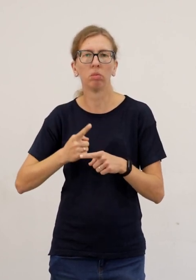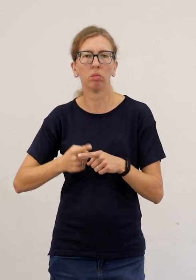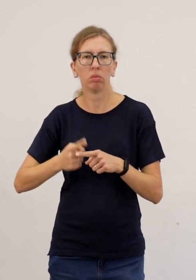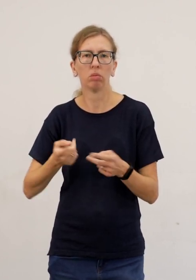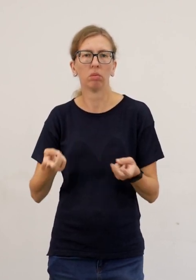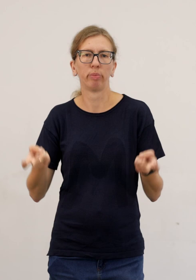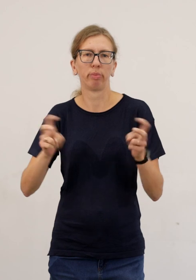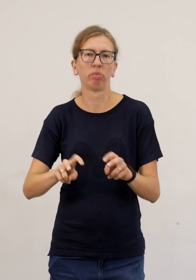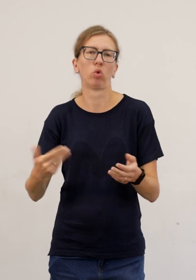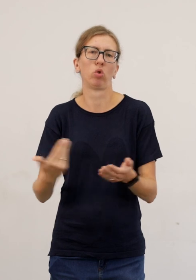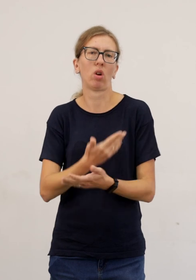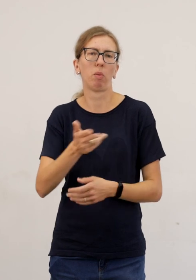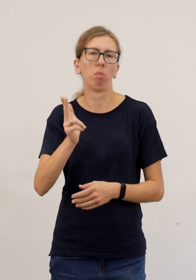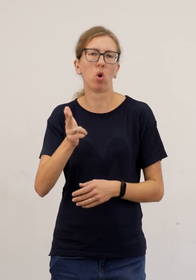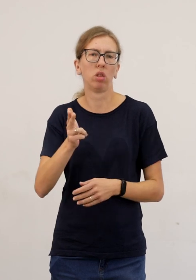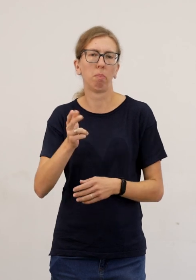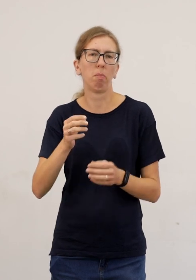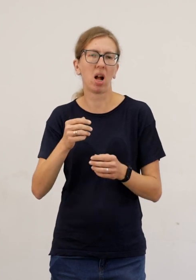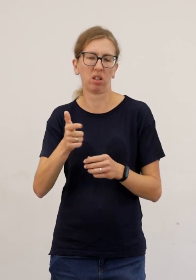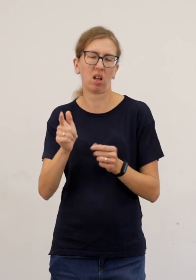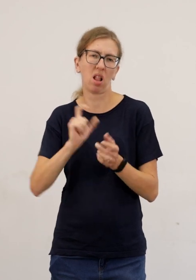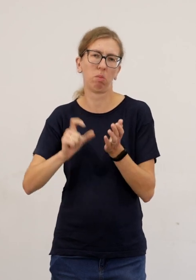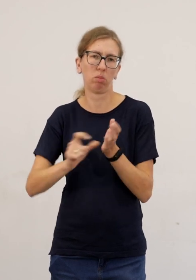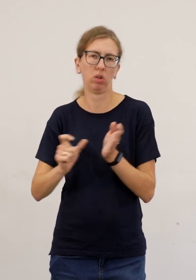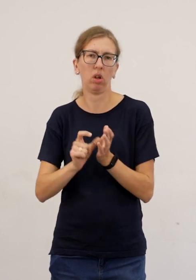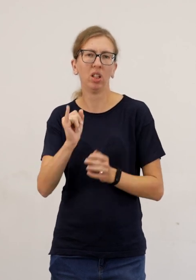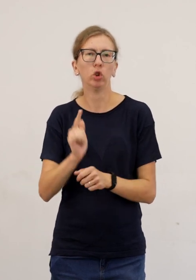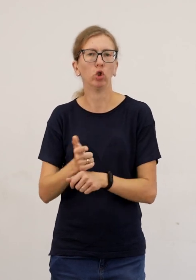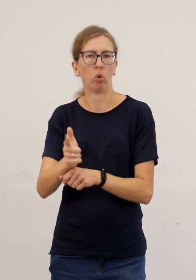Stopniowo była wycofywana z wojska.